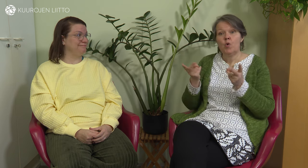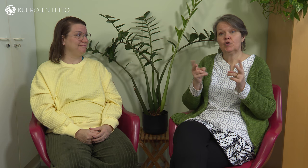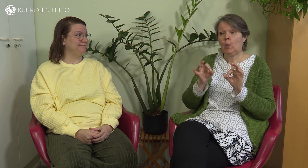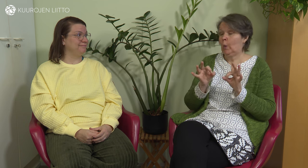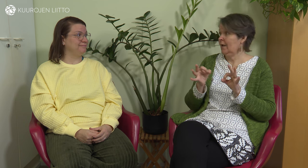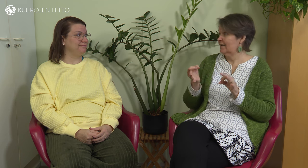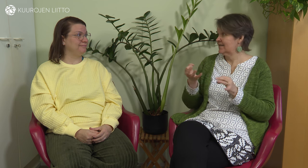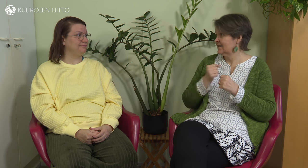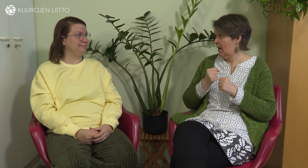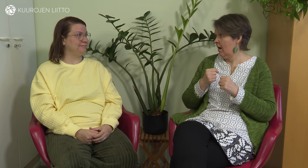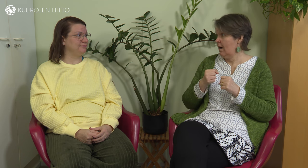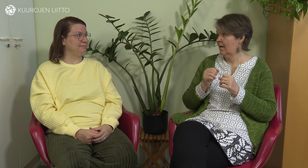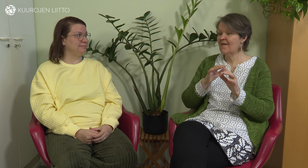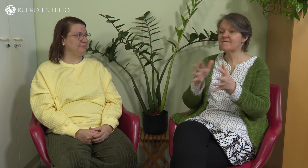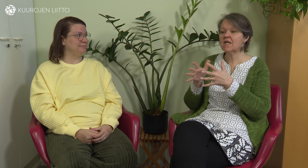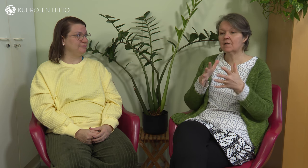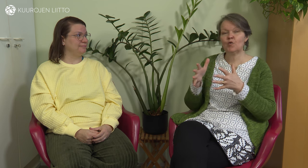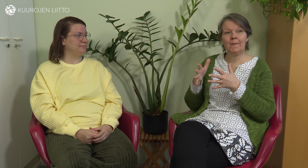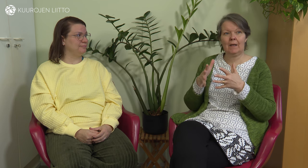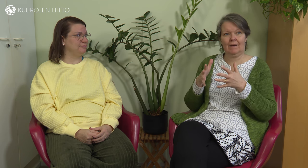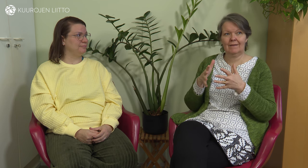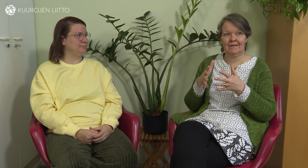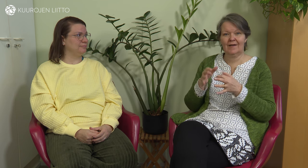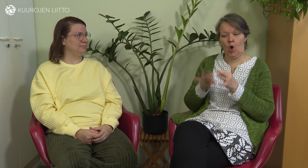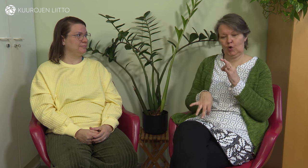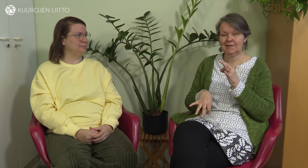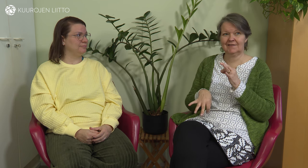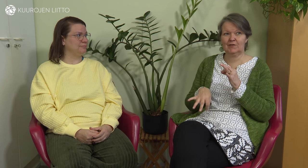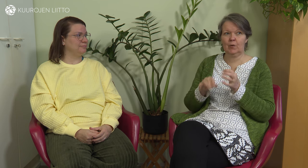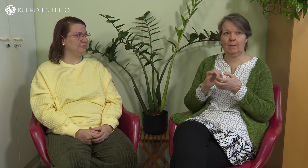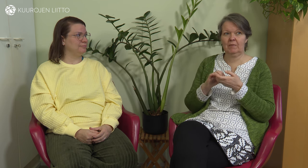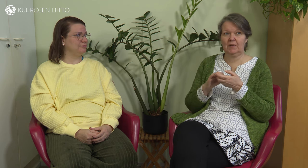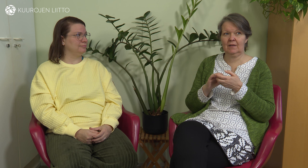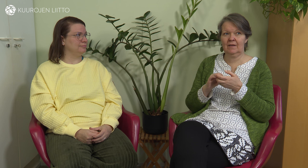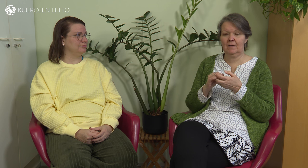On myös huomioitava, miten viittominen onnistuu tilassa.